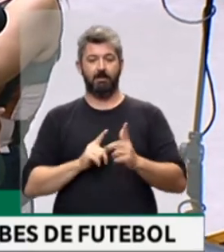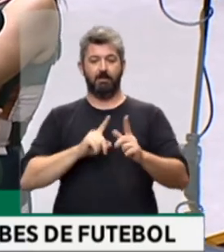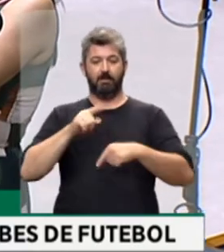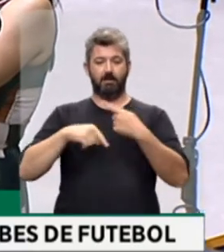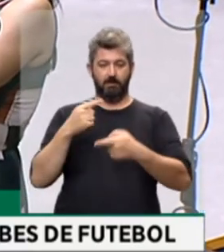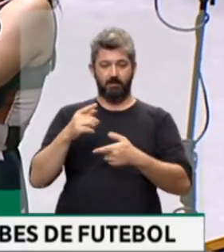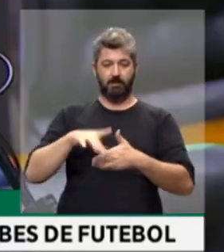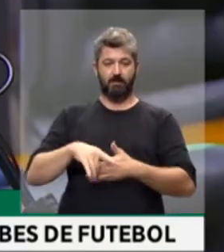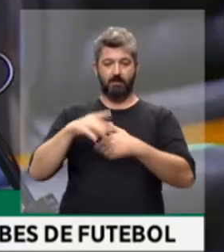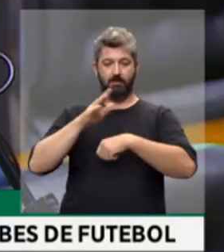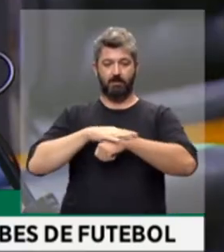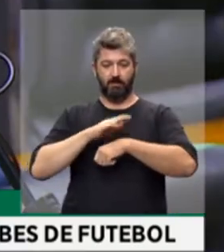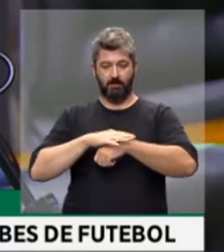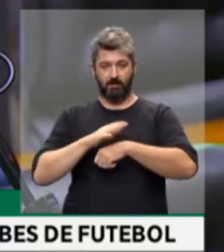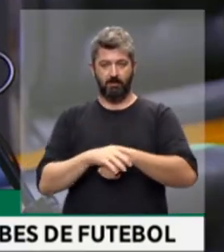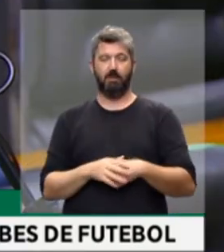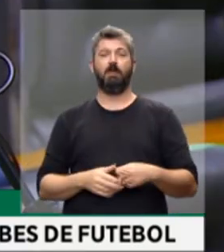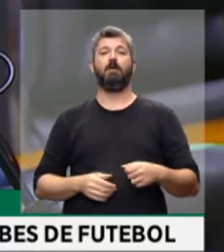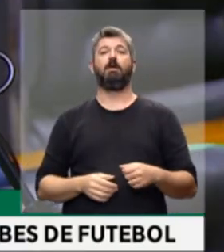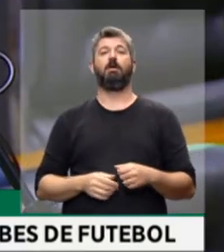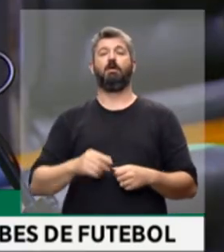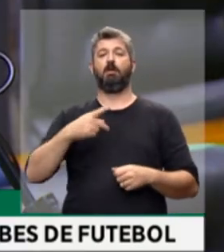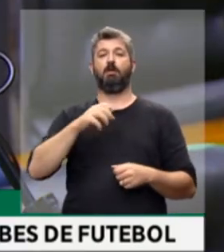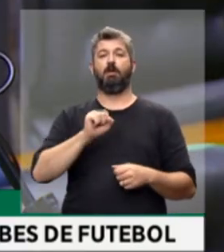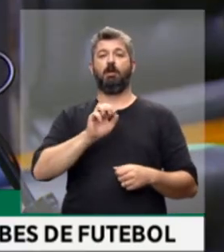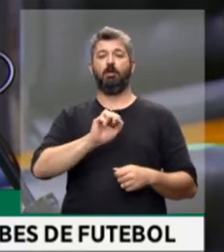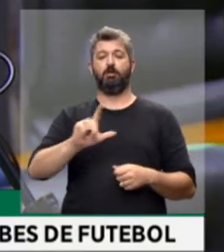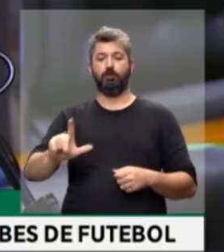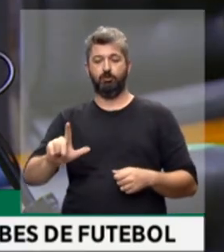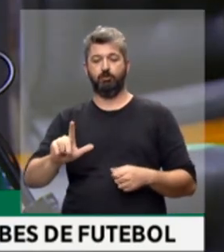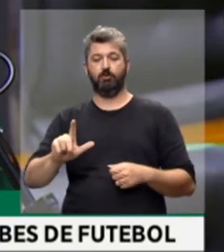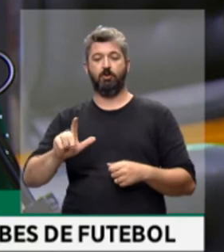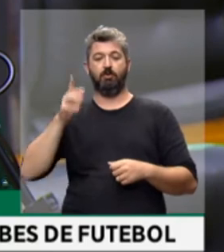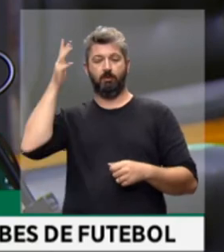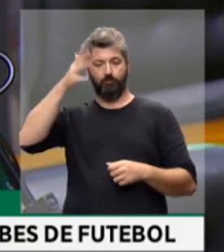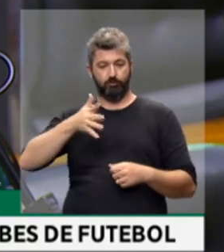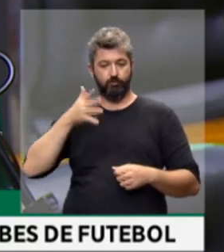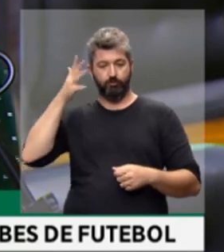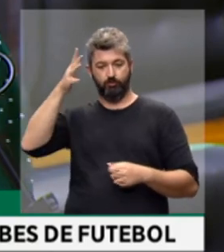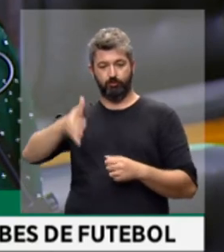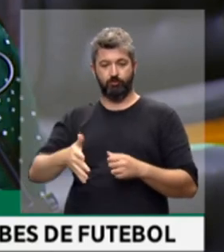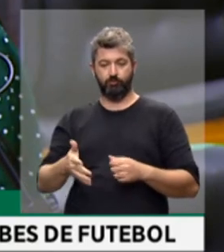DEPOIS NÓS TEMOS UMA OBSERVAÇÃO NO TERCEIRO DELES DE ASSISTÊNCIA SOCIAL PARA OS ATLETAS E EU QUERIA APROVEITAR